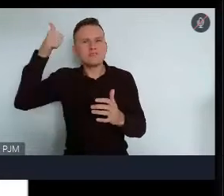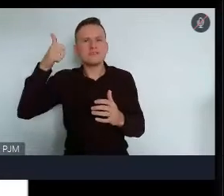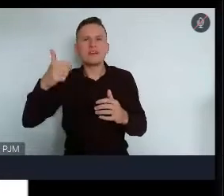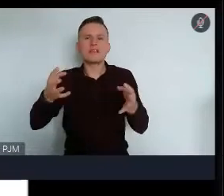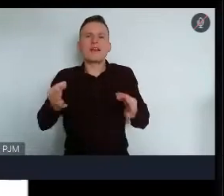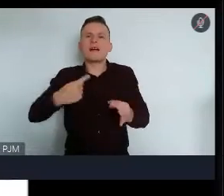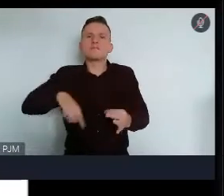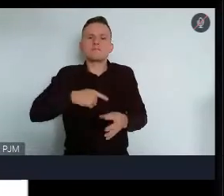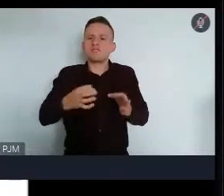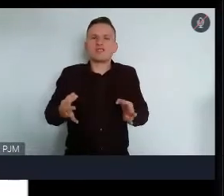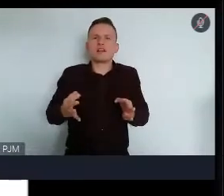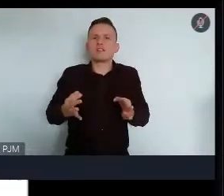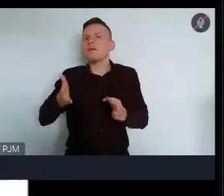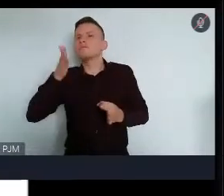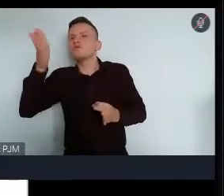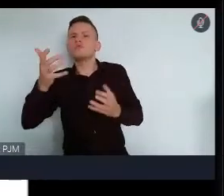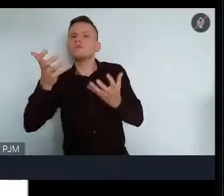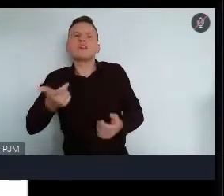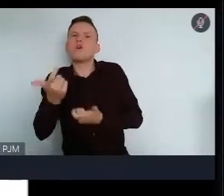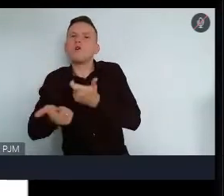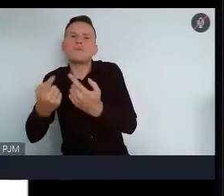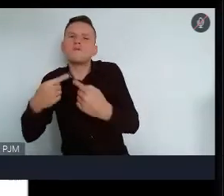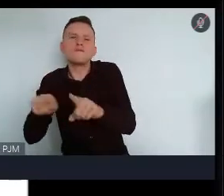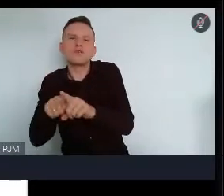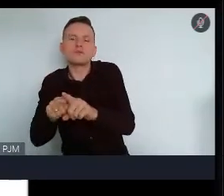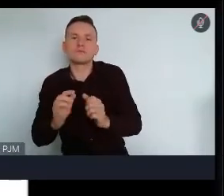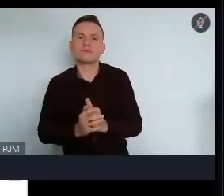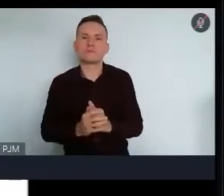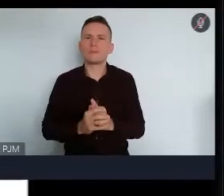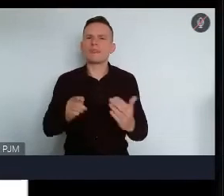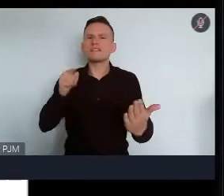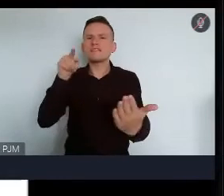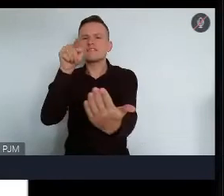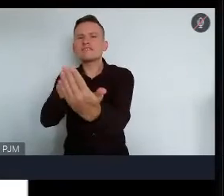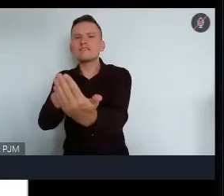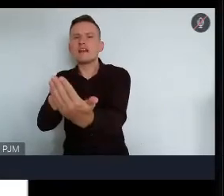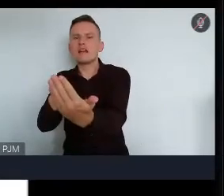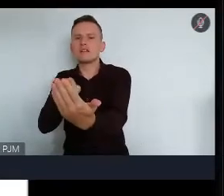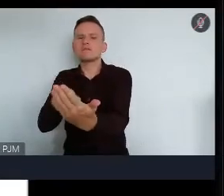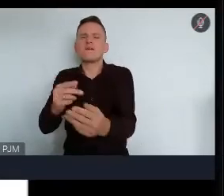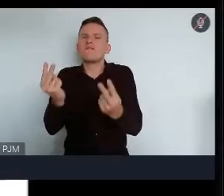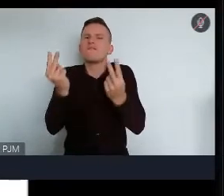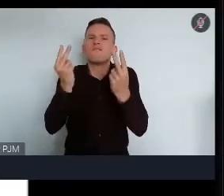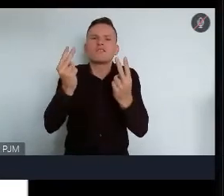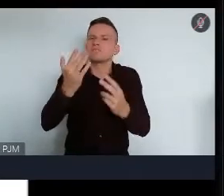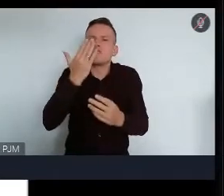jakie znaczenie przypisuje się każdemu z Celów Zrównoważonego Rozwoju w naszej lokalnej strategii lub planie działania